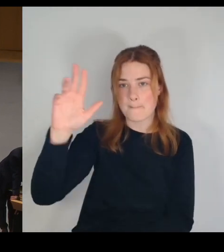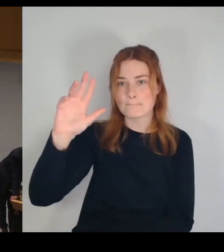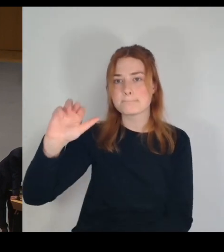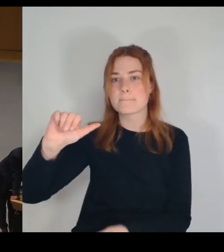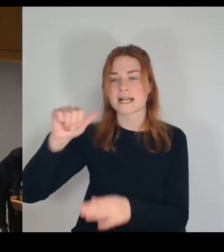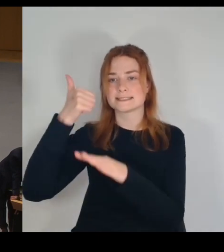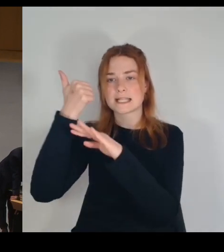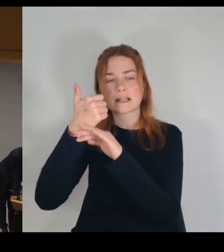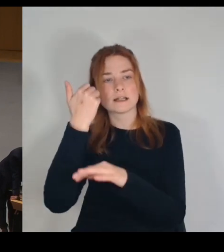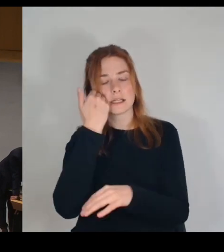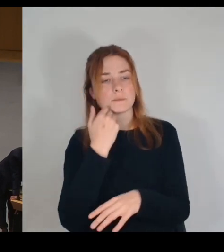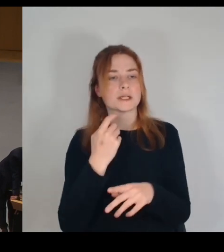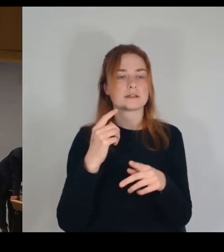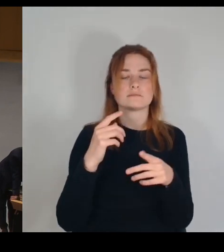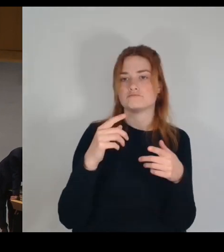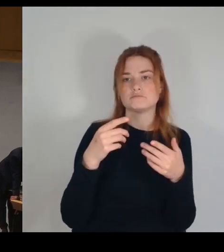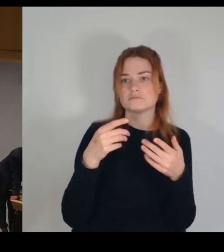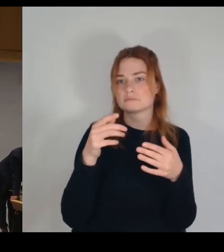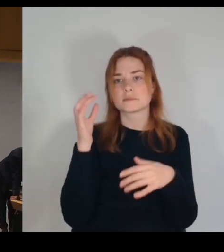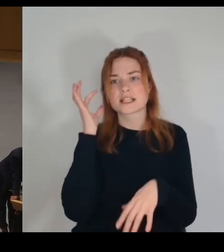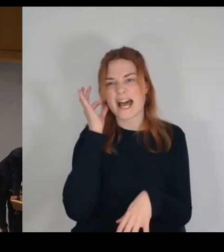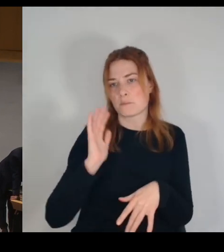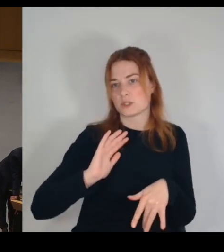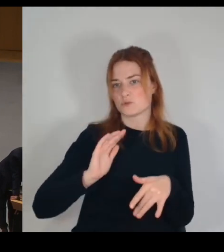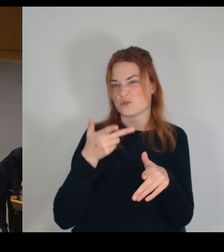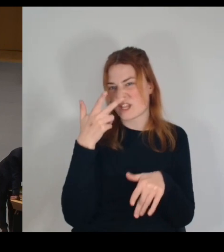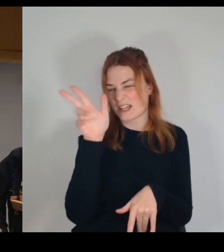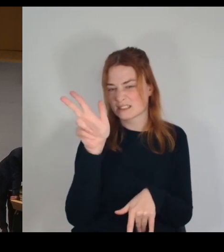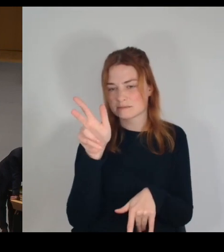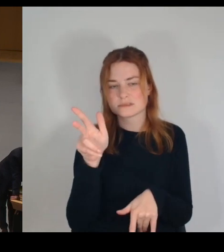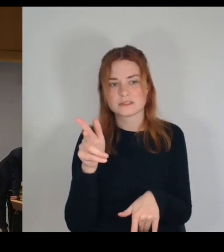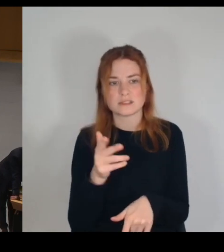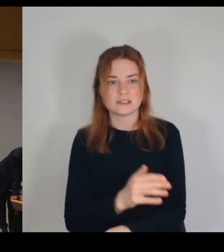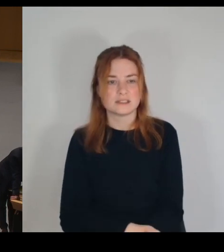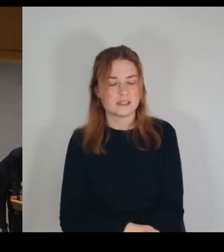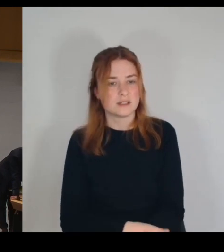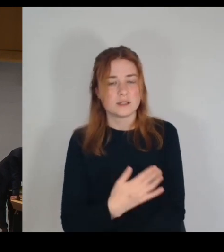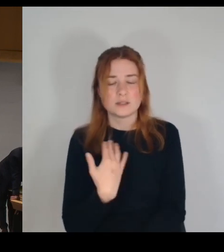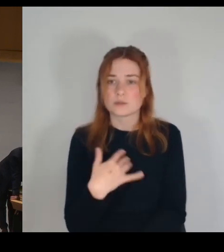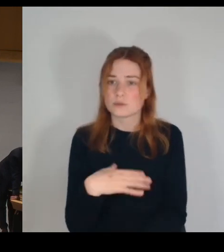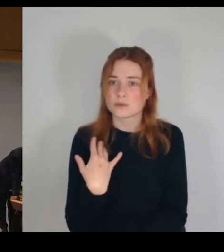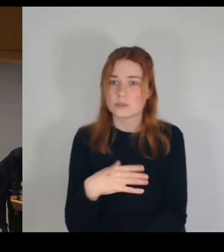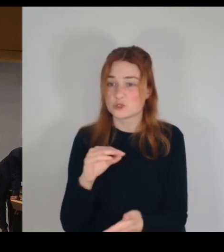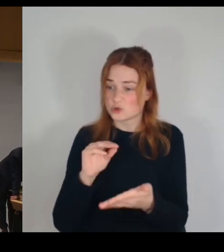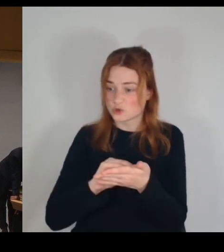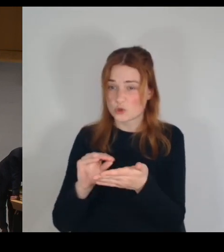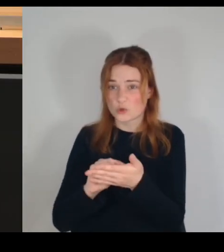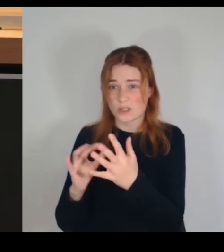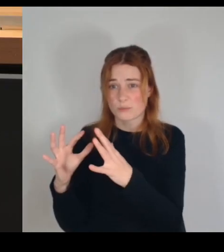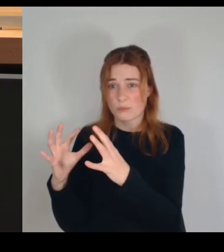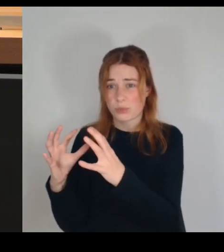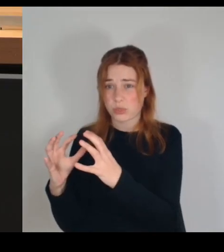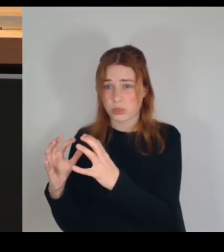einer Stadt leben, in der die Schulen verkommen, während Verantwortliche sich in endlosen Debatten verlieren. Schlimm genug, dass Berlin seit